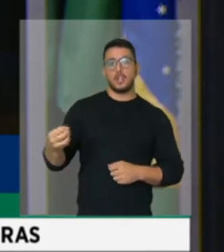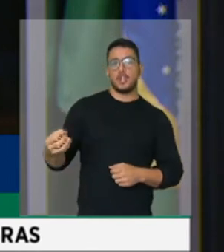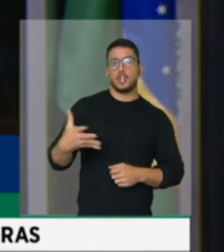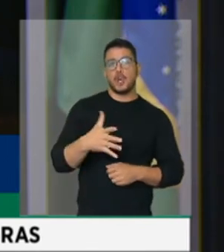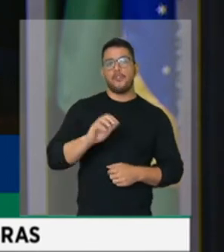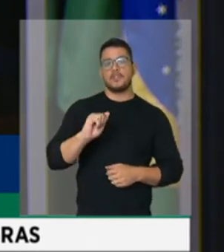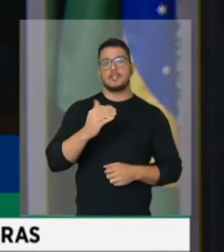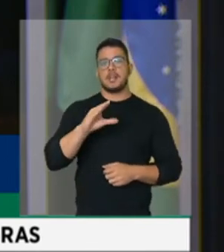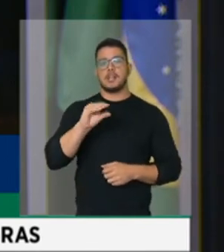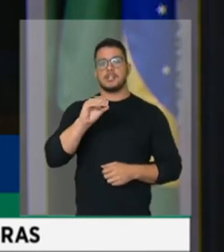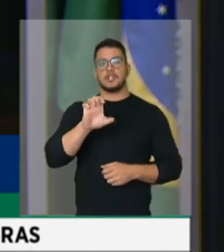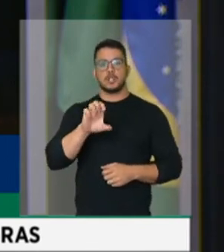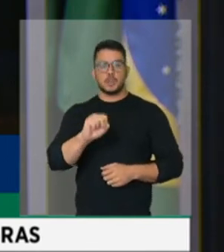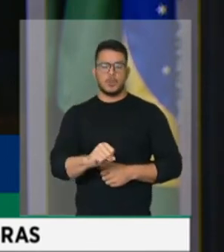10%. E A UNIÃO TERÁ45% DAS AÇÕES. ISSO É O QUE SE